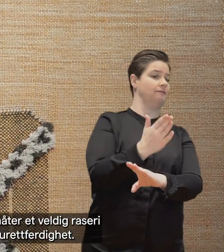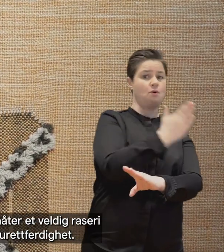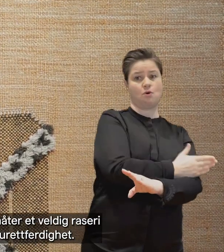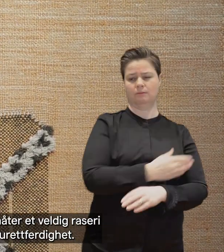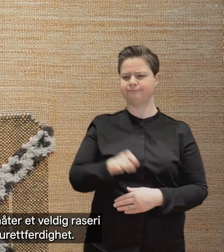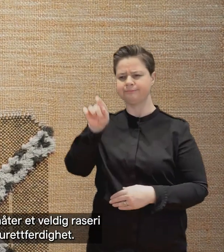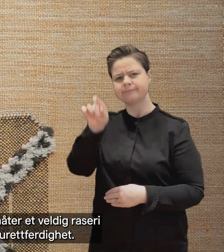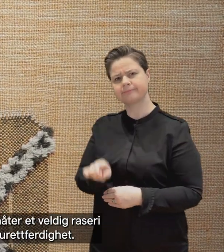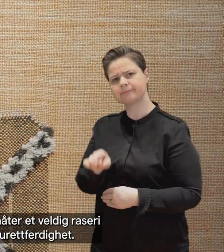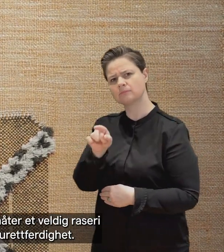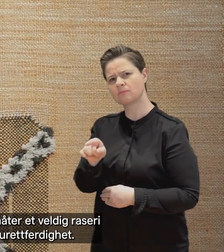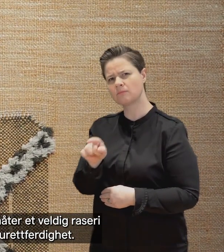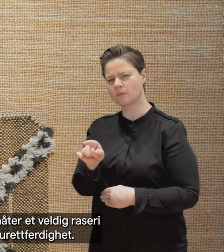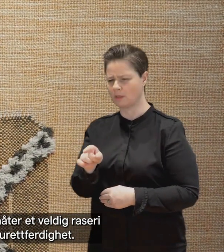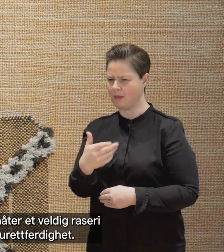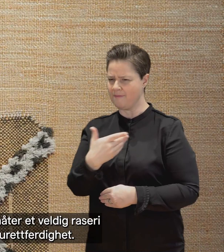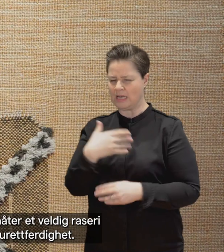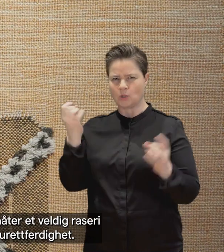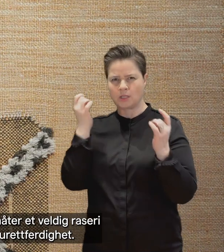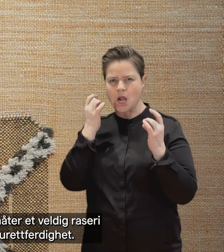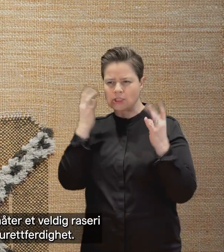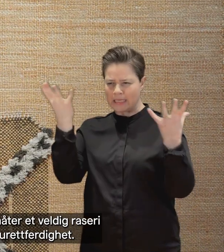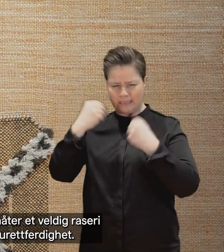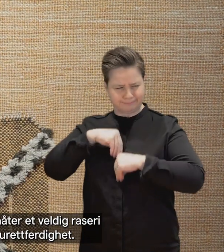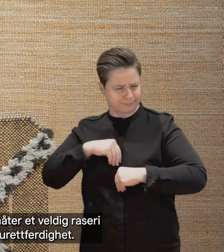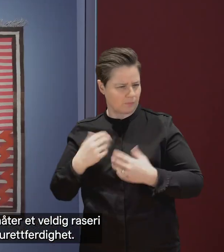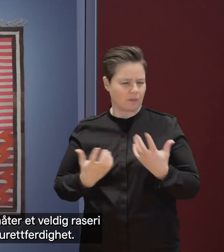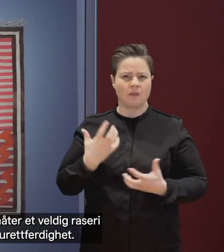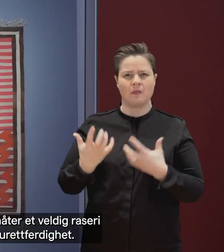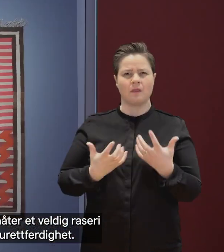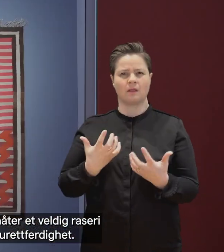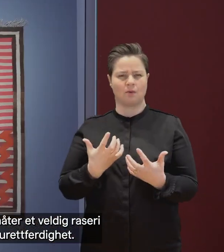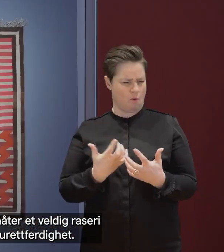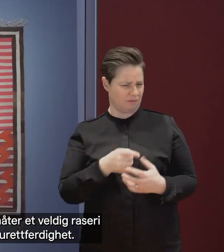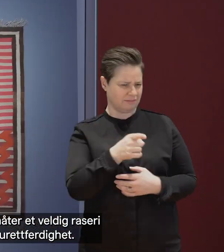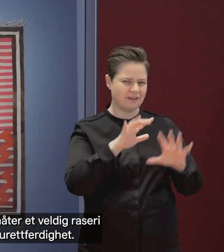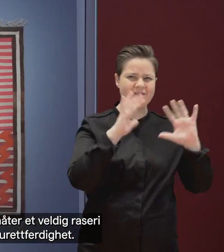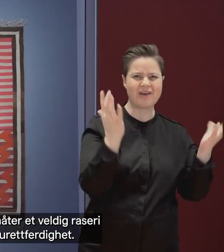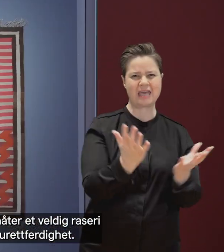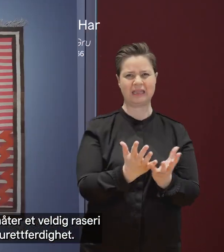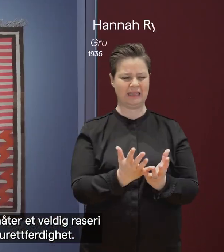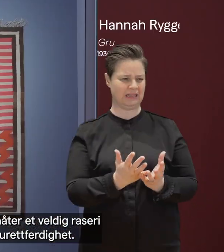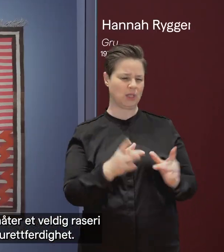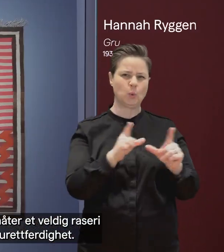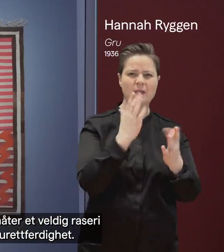Hun har jo på mange måter et veldig raseri over verden, over urettferdighet.